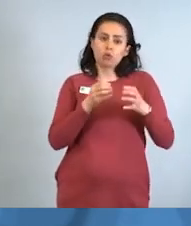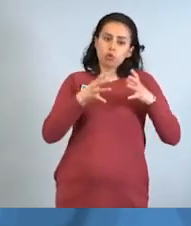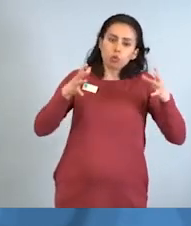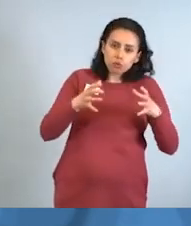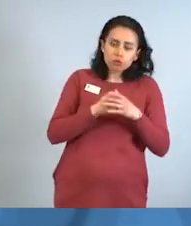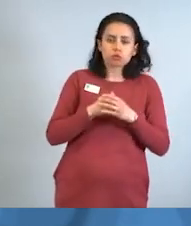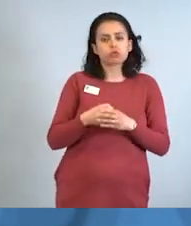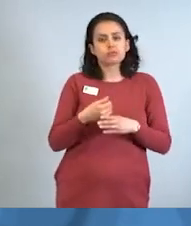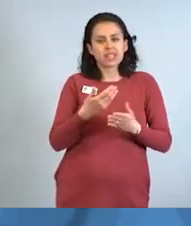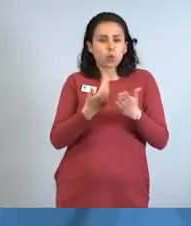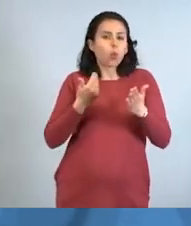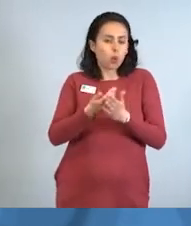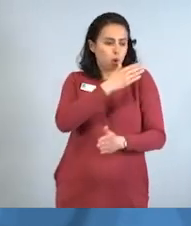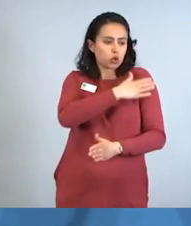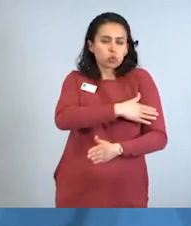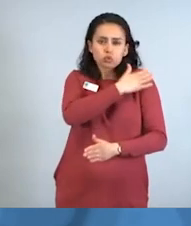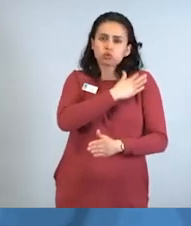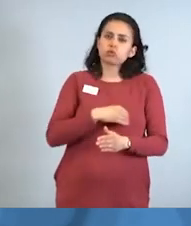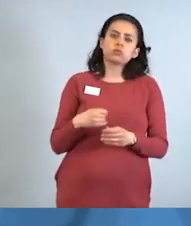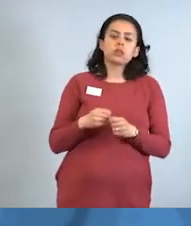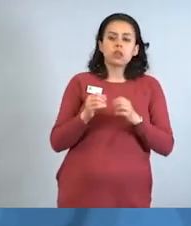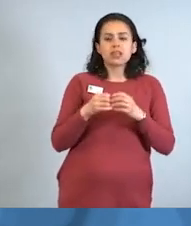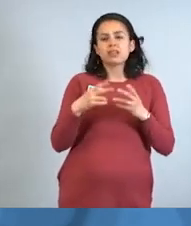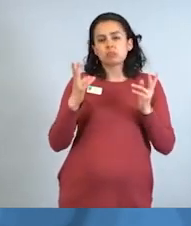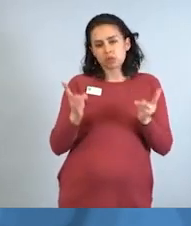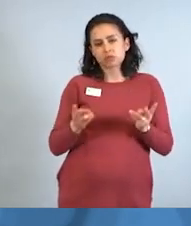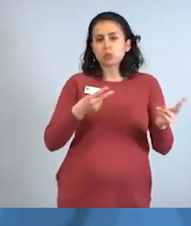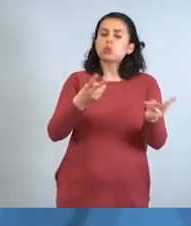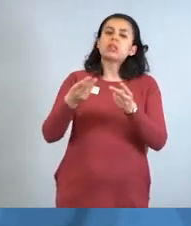Sitten on yleisoireita, kuten kuumetta, lihassärky ja väsymystä.